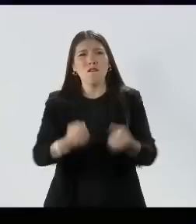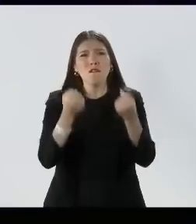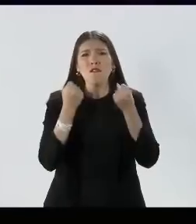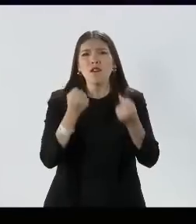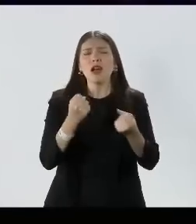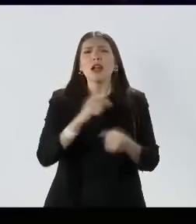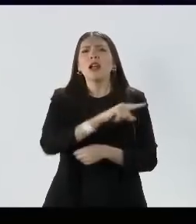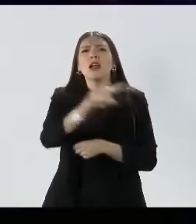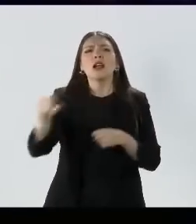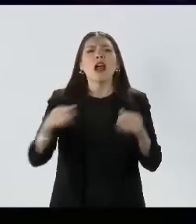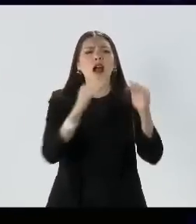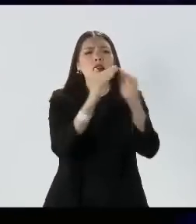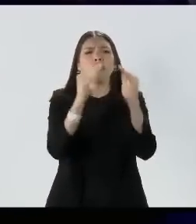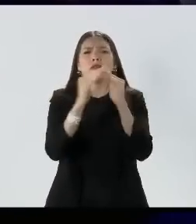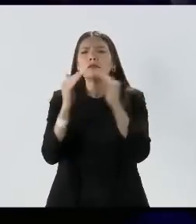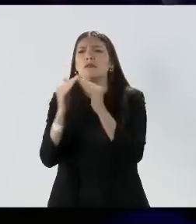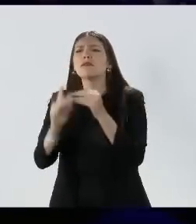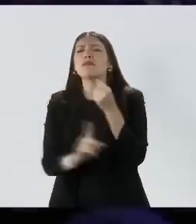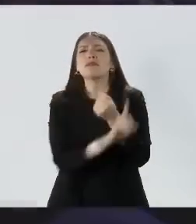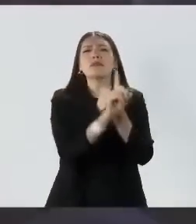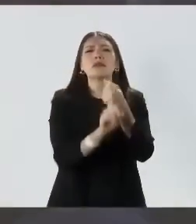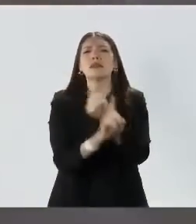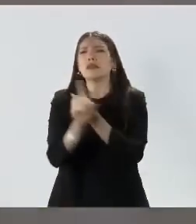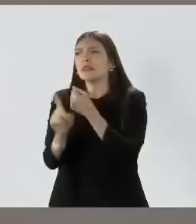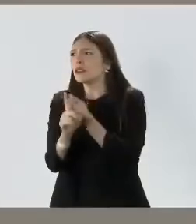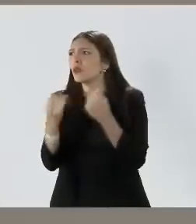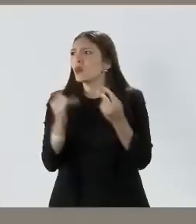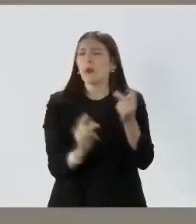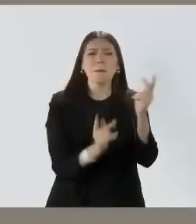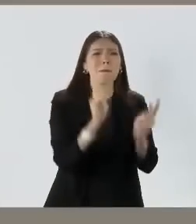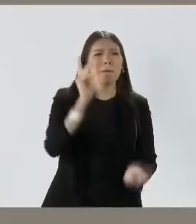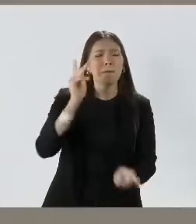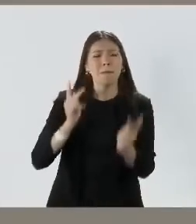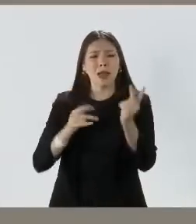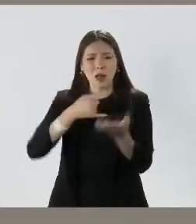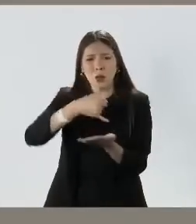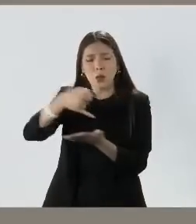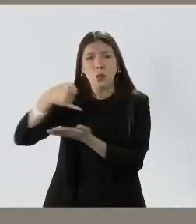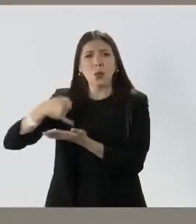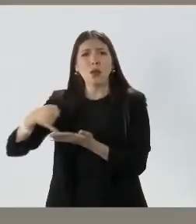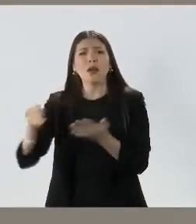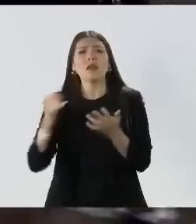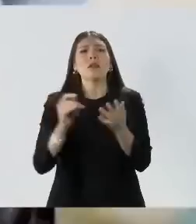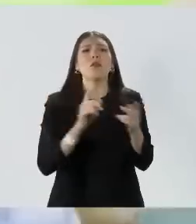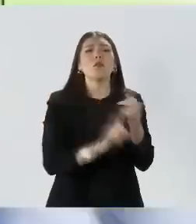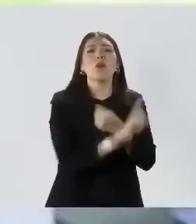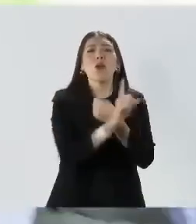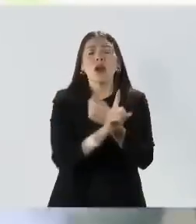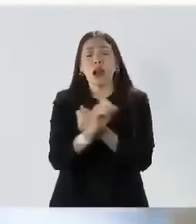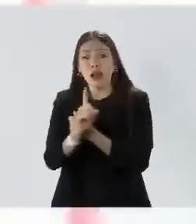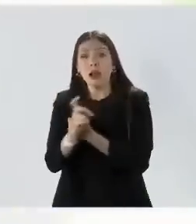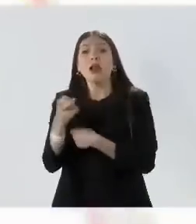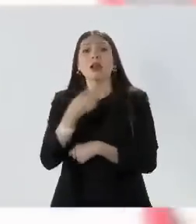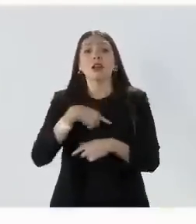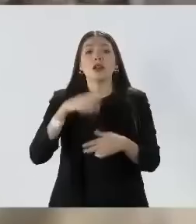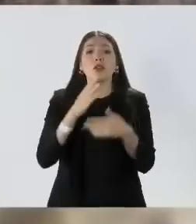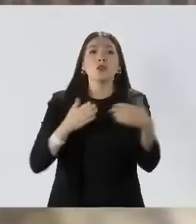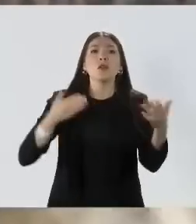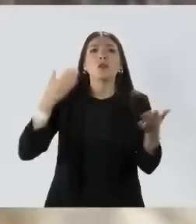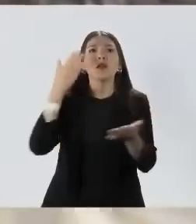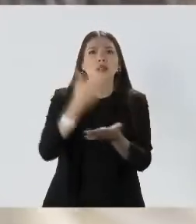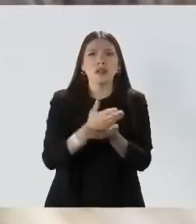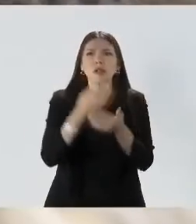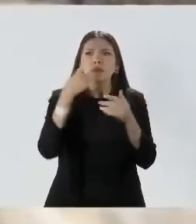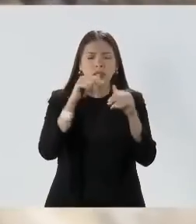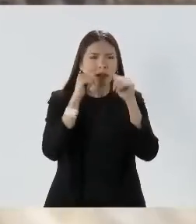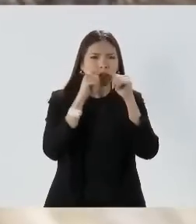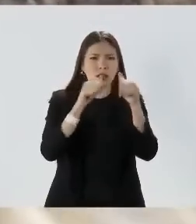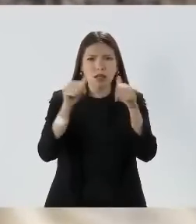cultivos ese día realizamos nuestro compromiso con la descentralización del gobierno porque